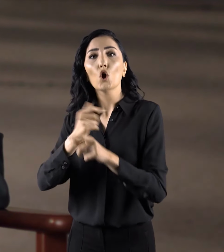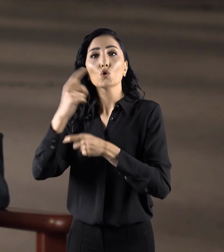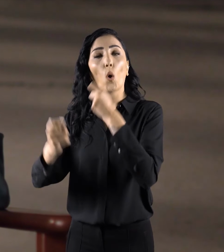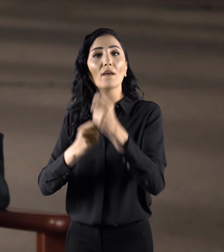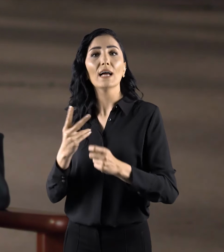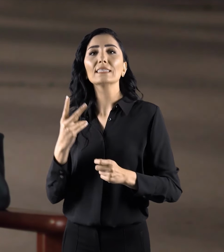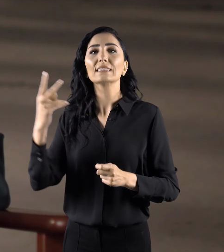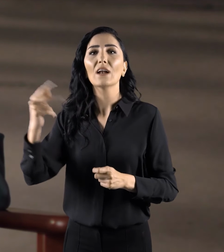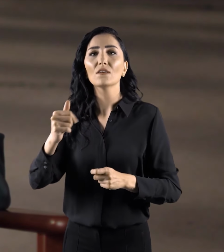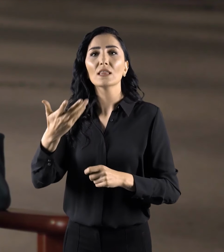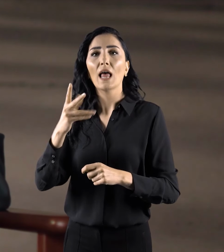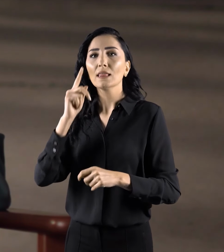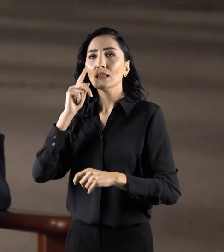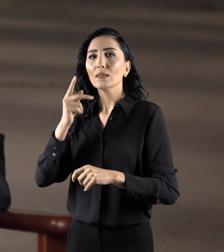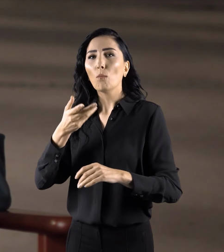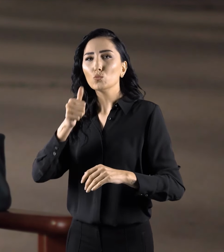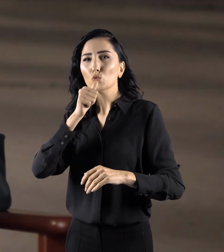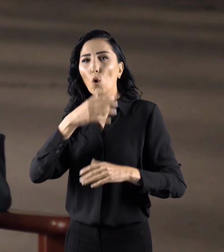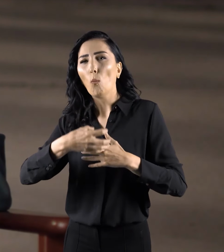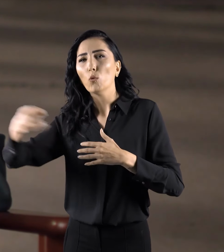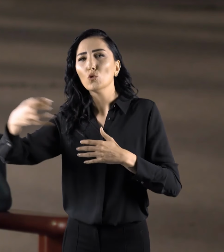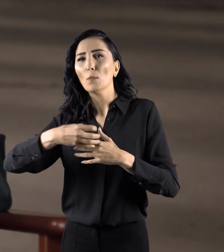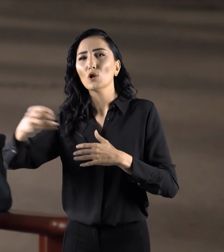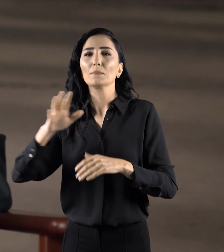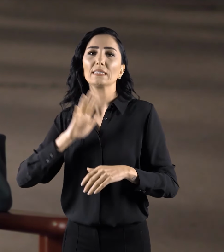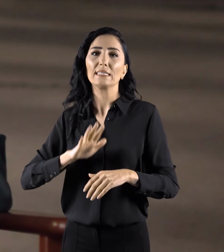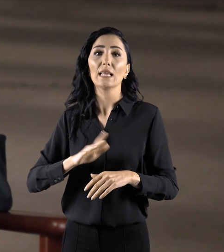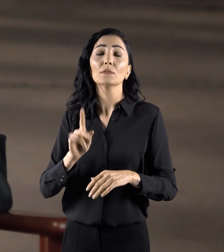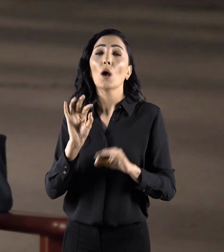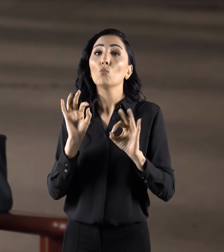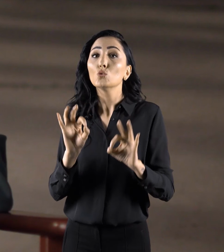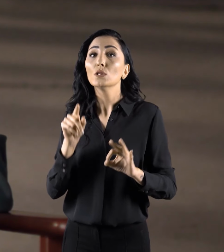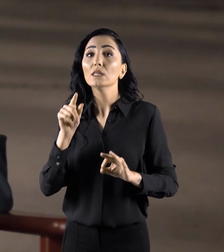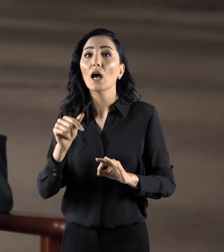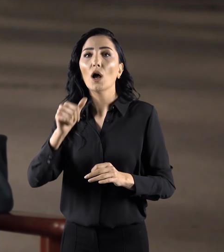yetkililer tarafından tahlil edilmelerini isteyebiliriz. Kesinlikle ama kesinlikle